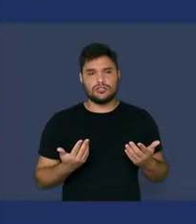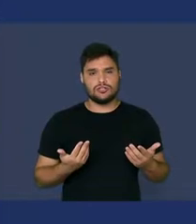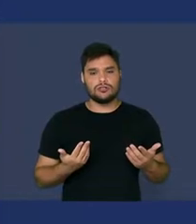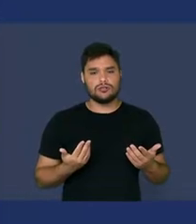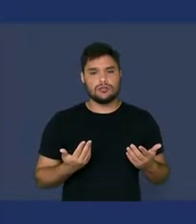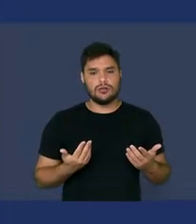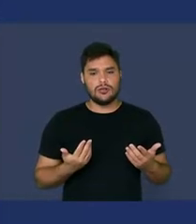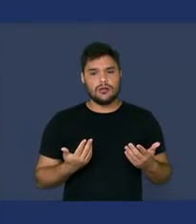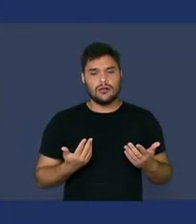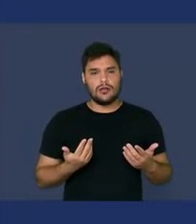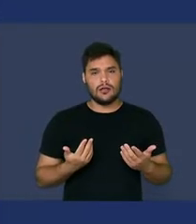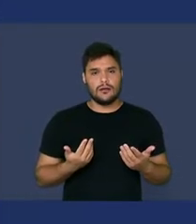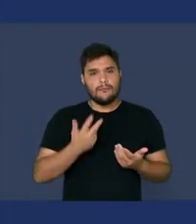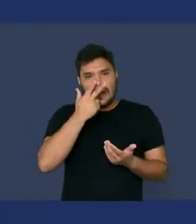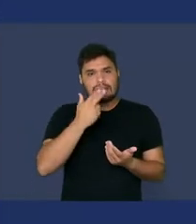LÓ GICA... NÃO PODE ENTRAR NA LÓGICA DE COMO SE NÓS